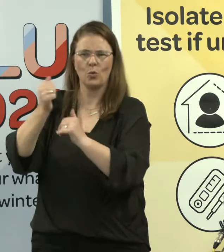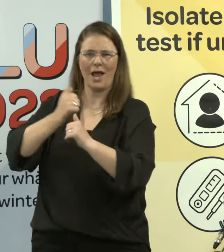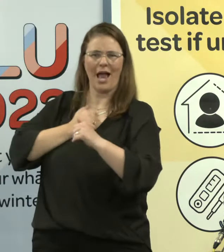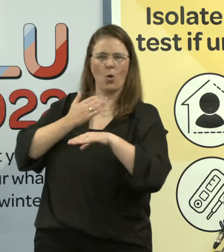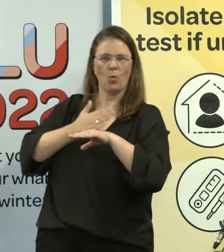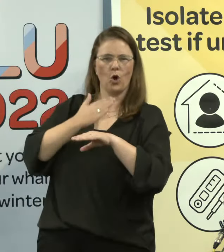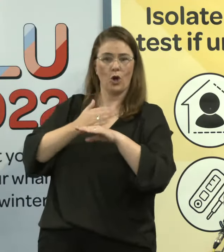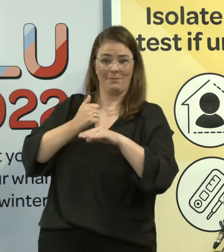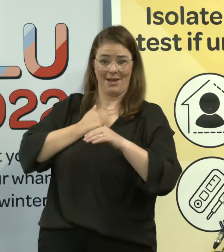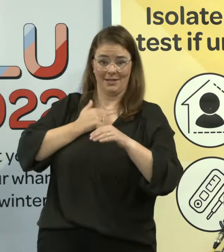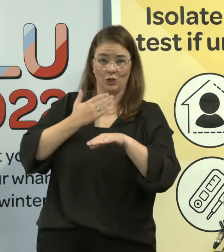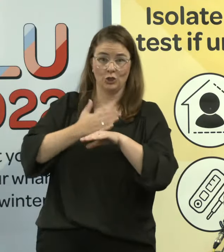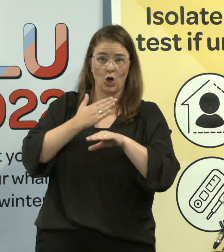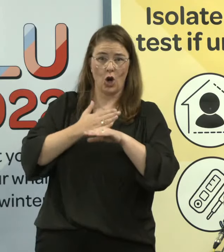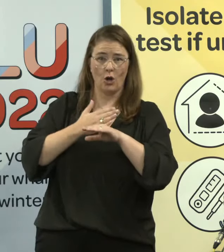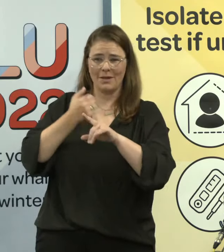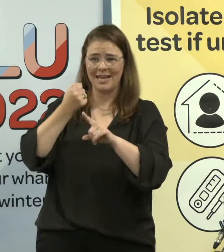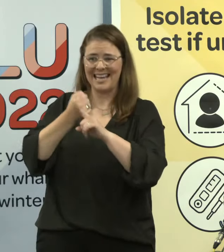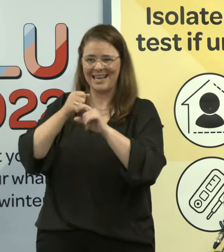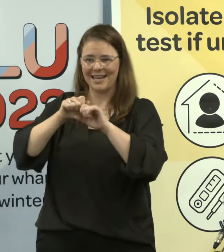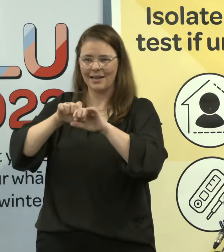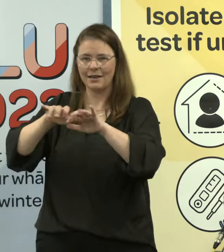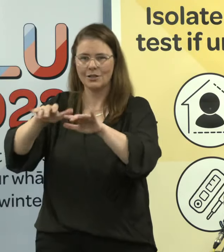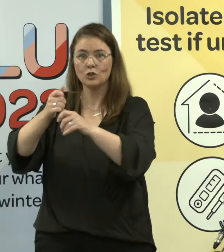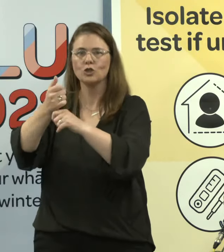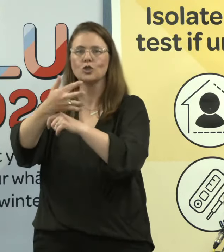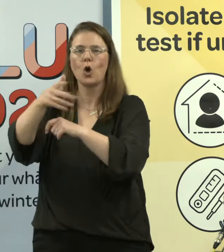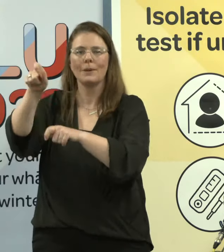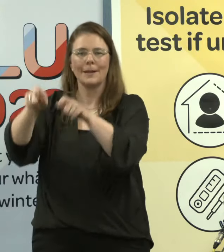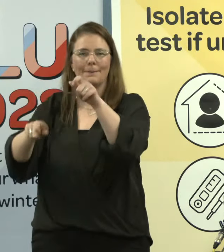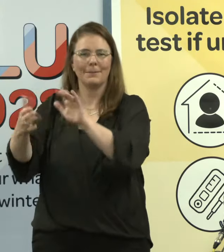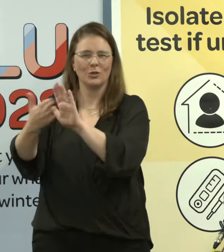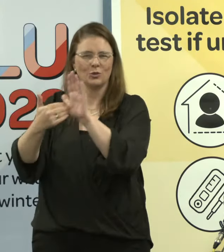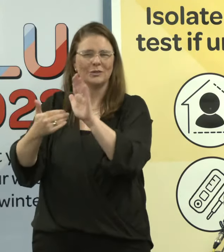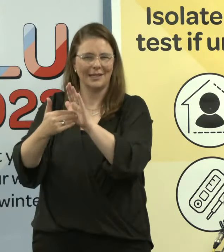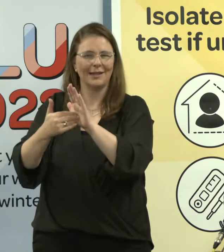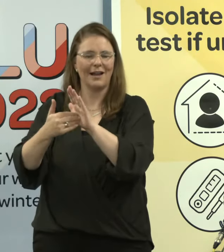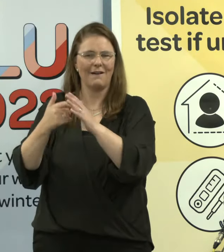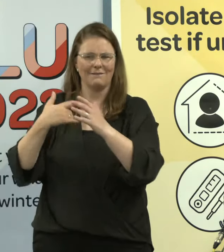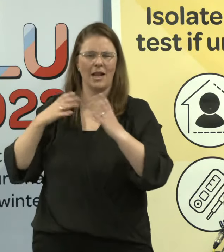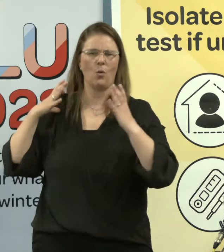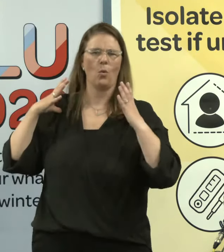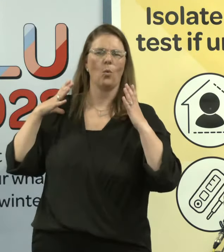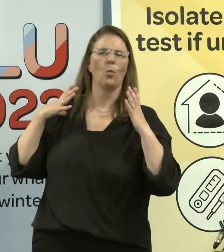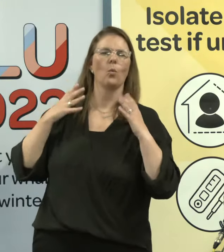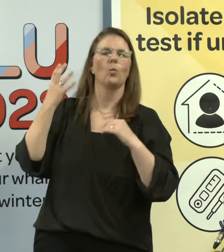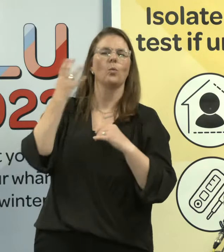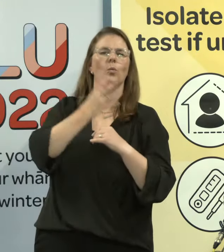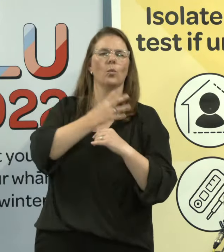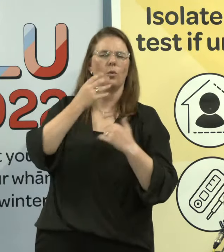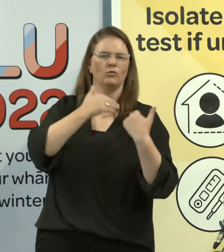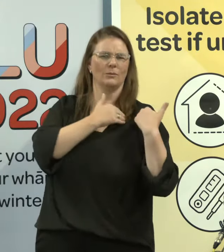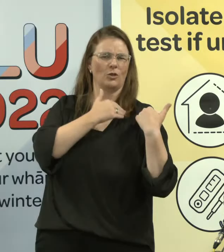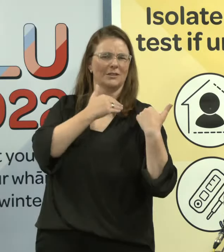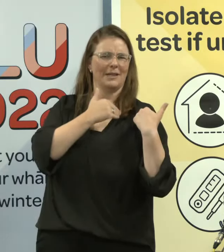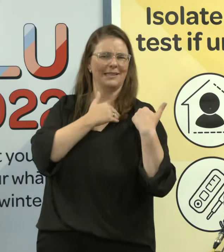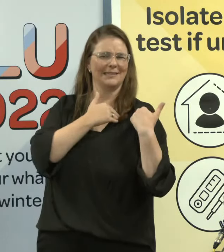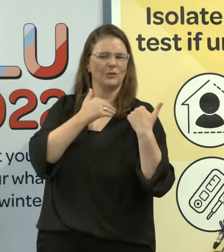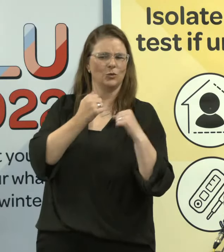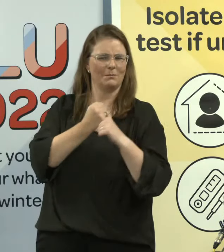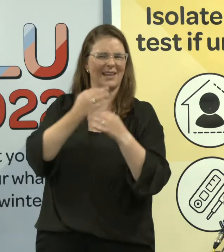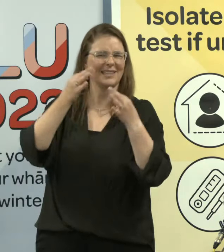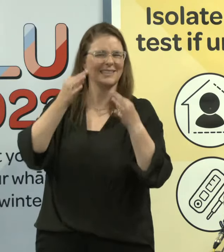Me te kawenga, te taimaha o te